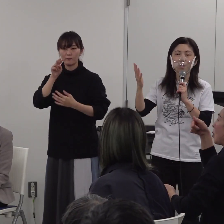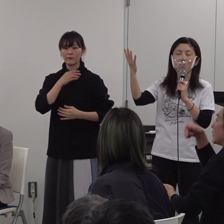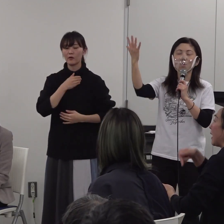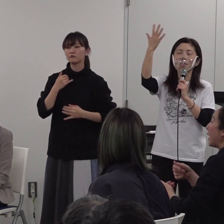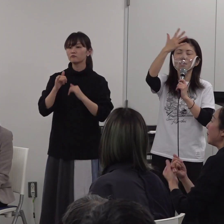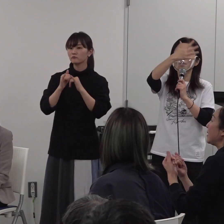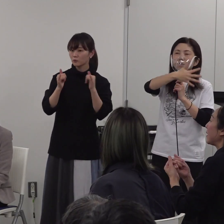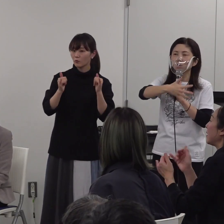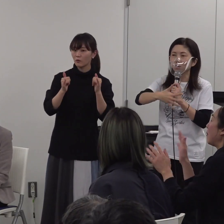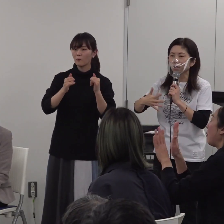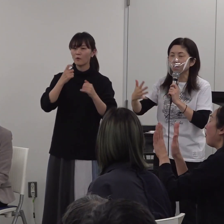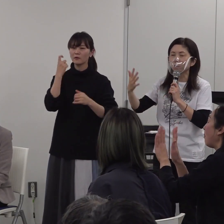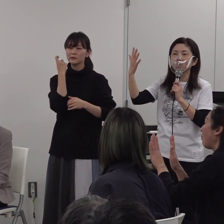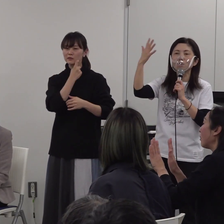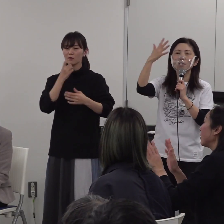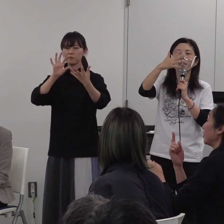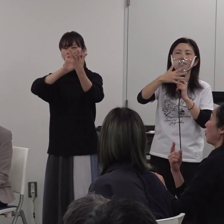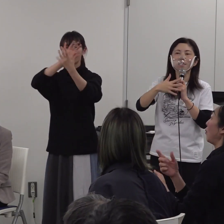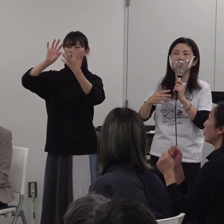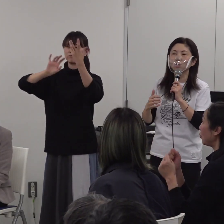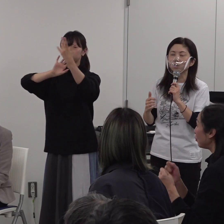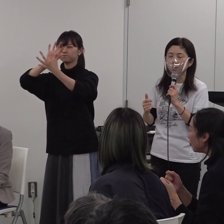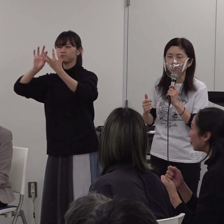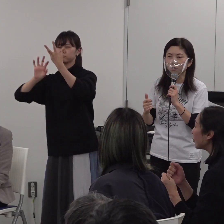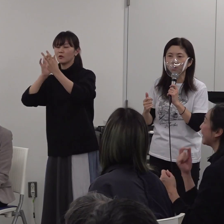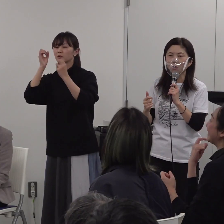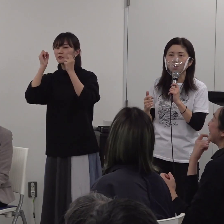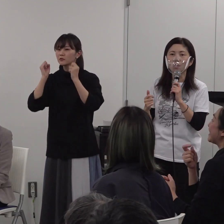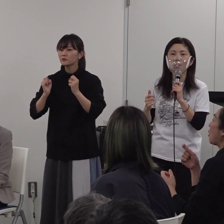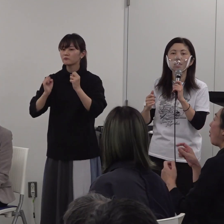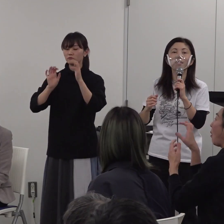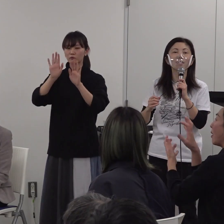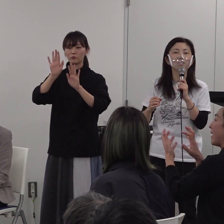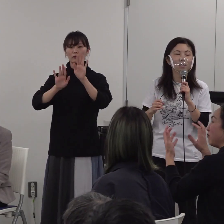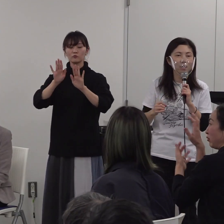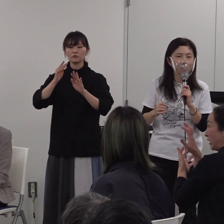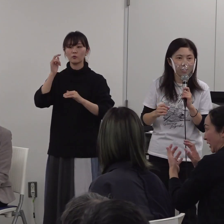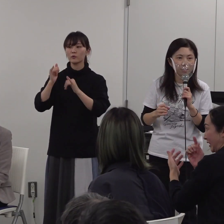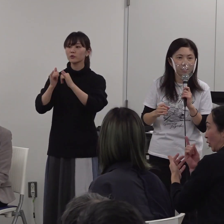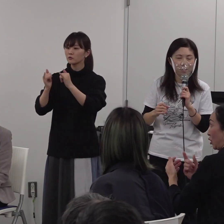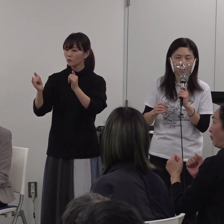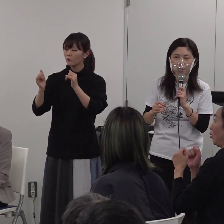もう真っ白の煙の中にいるような状況に感じる方も いらっしゃれば